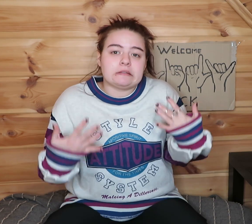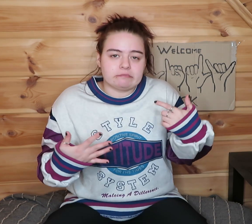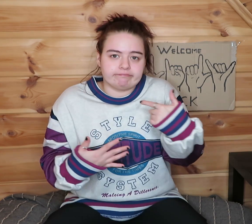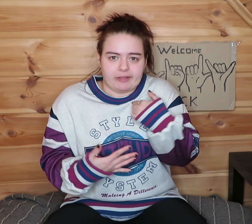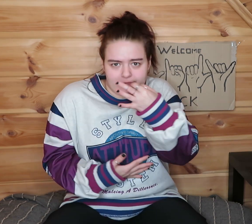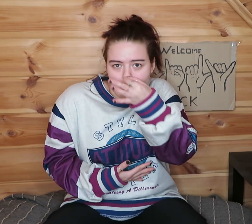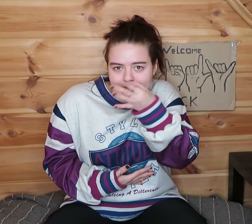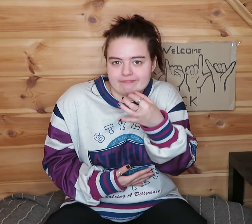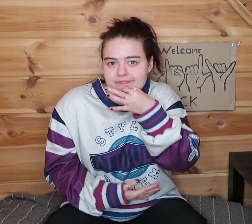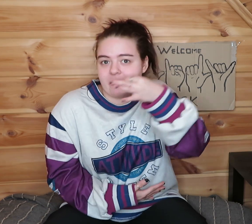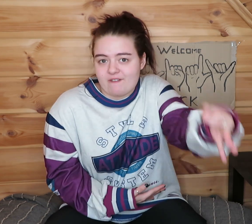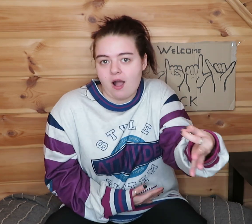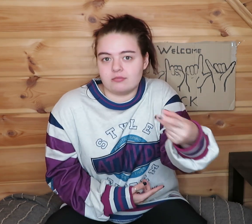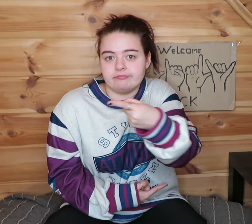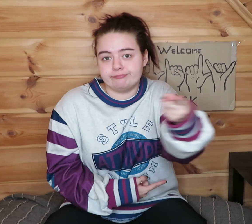Ich war neugierig und habe gefragt.